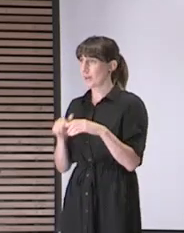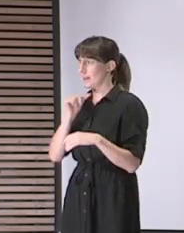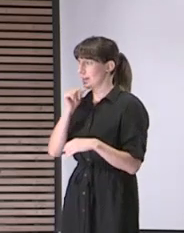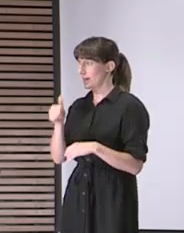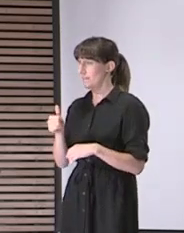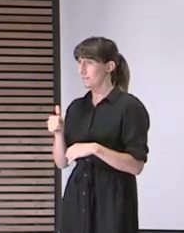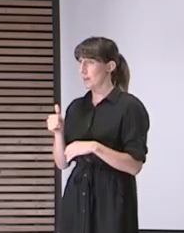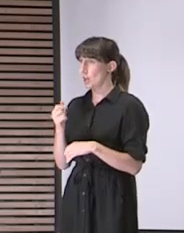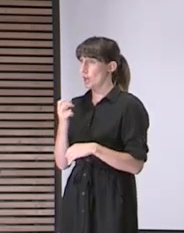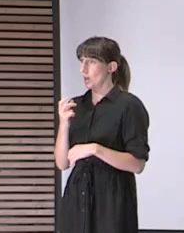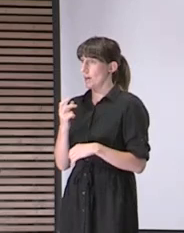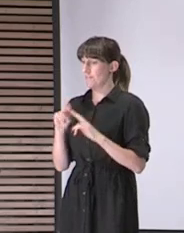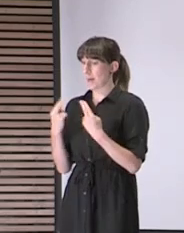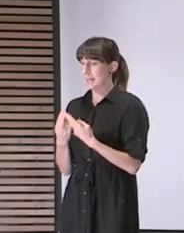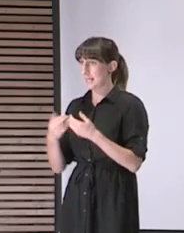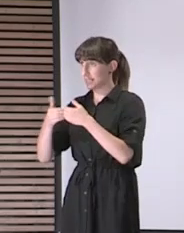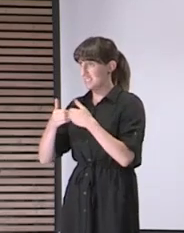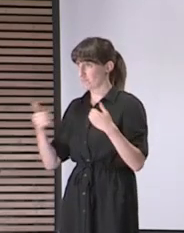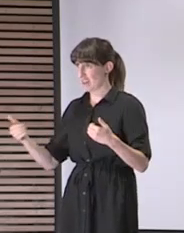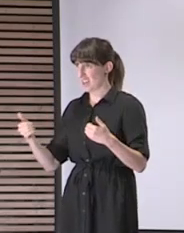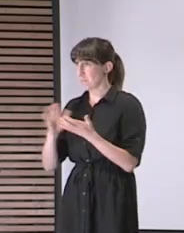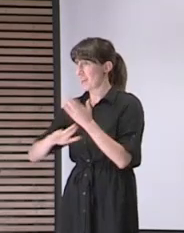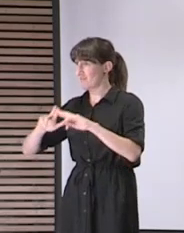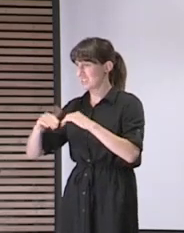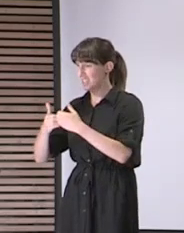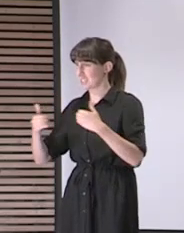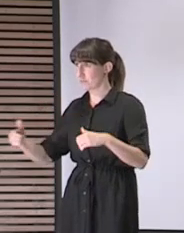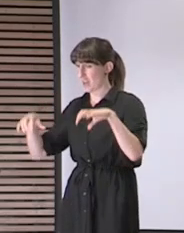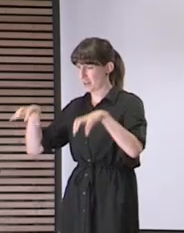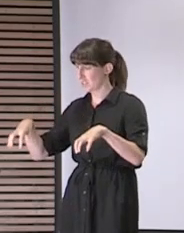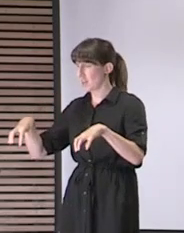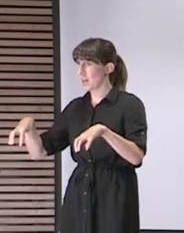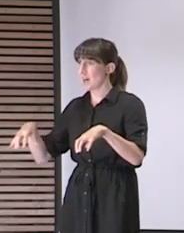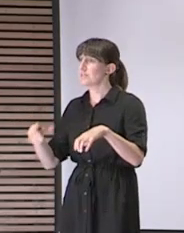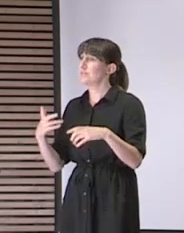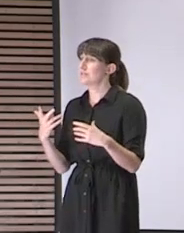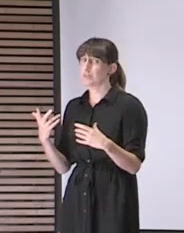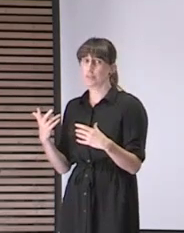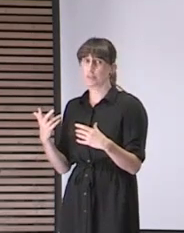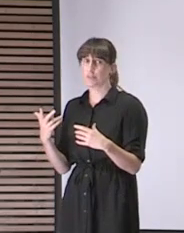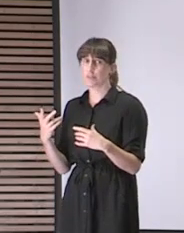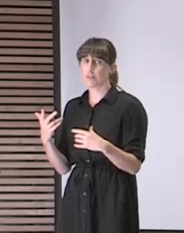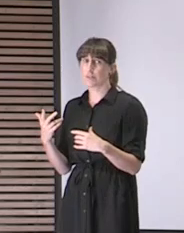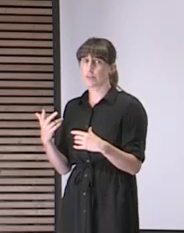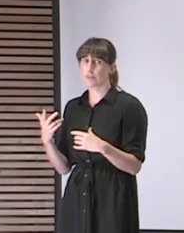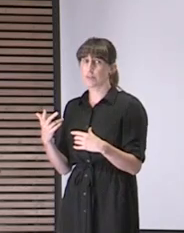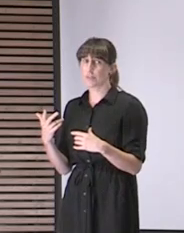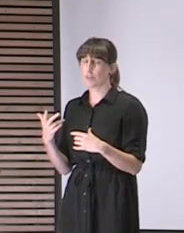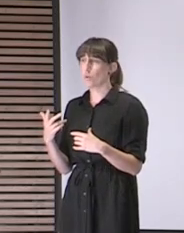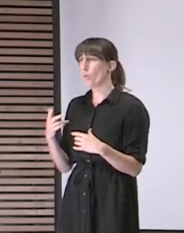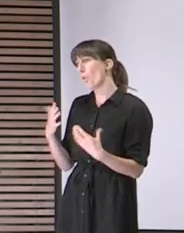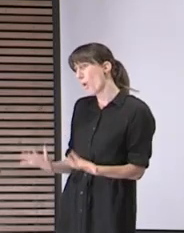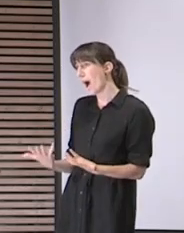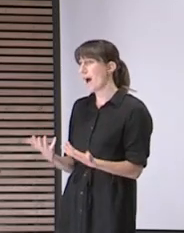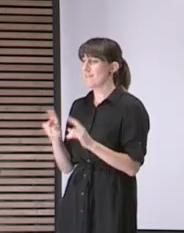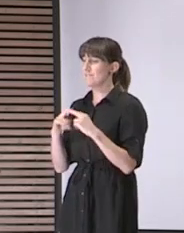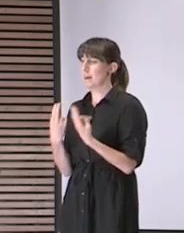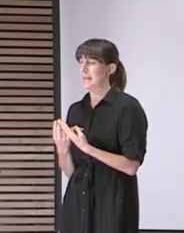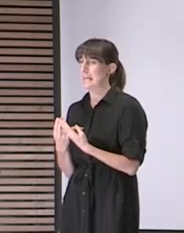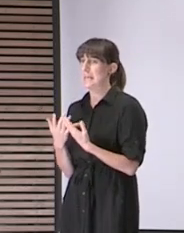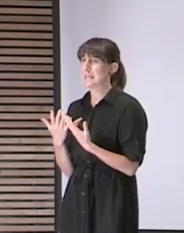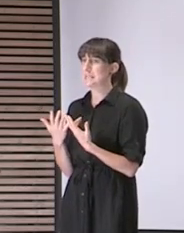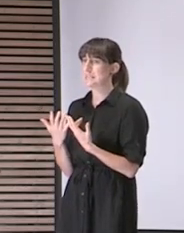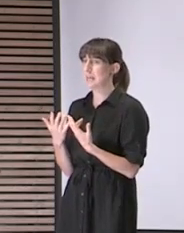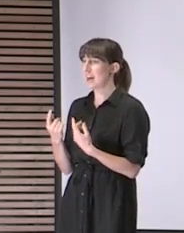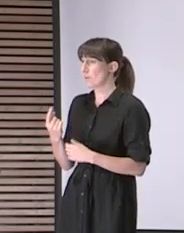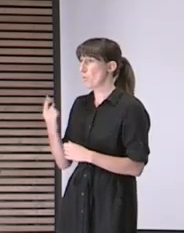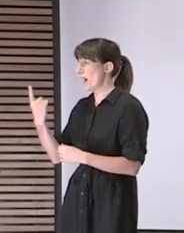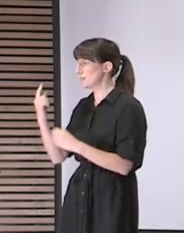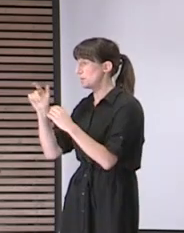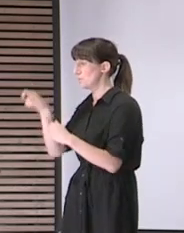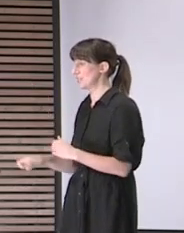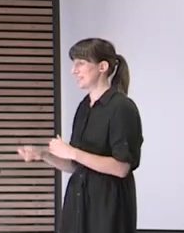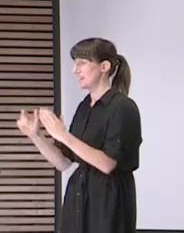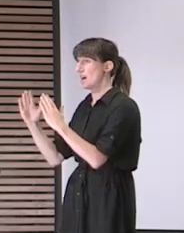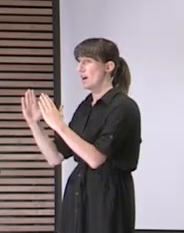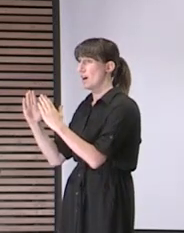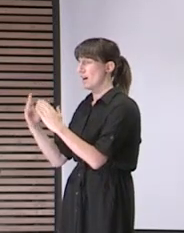personas son todavía Accediendo